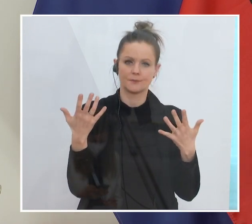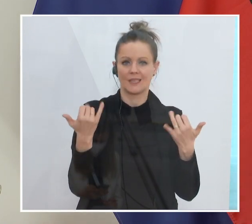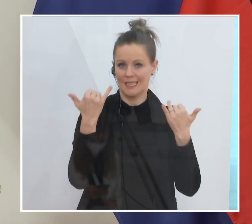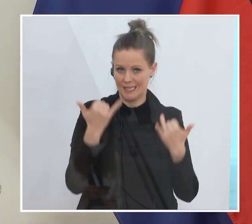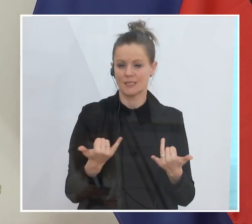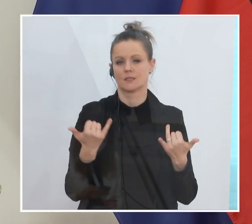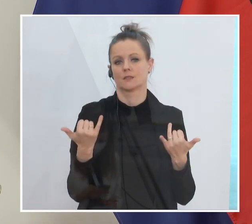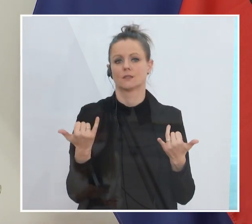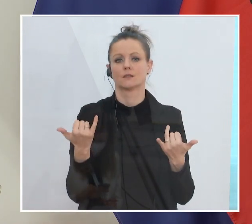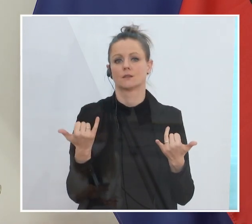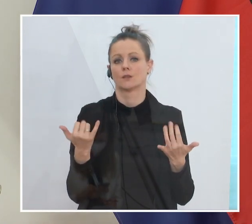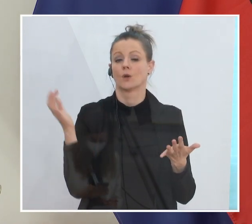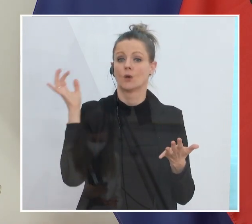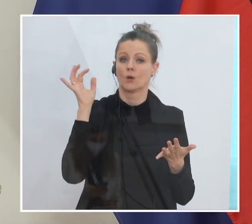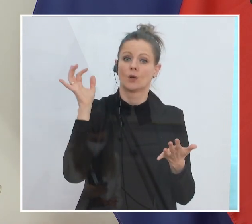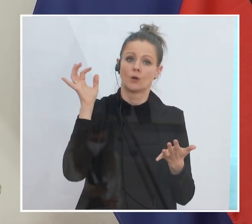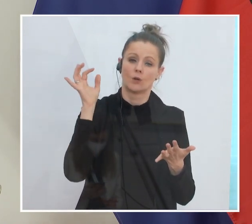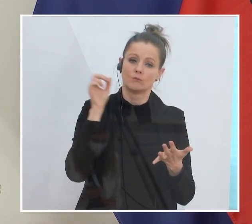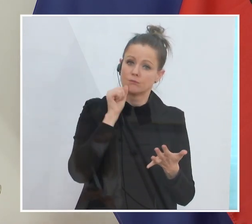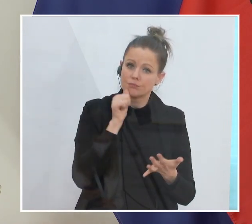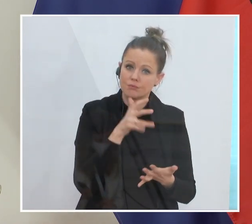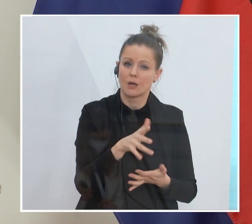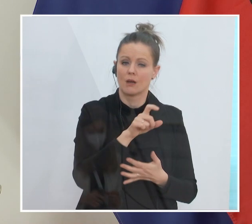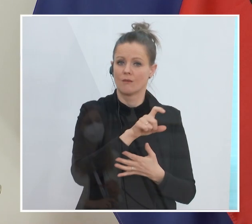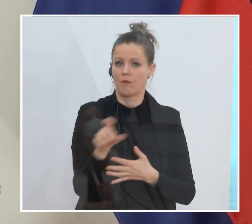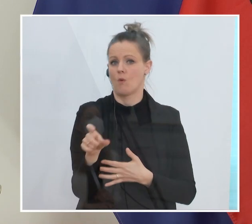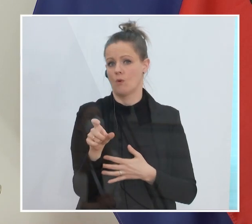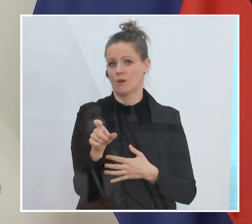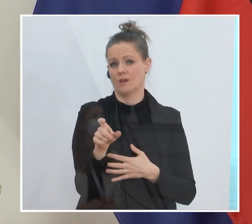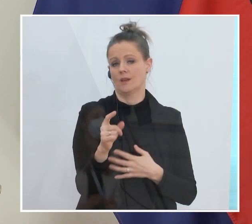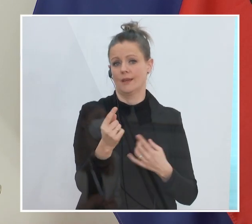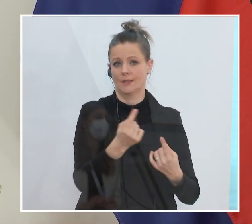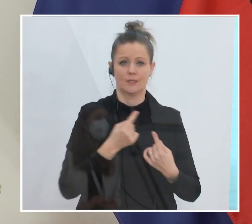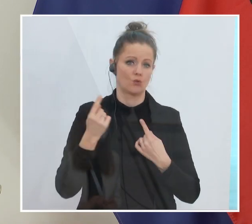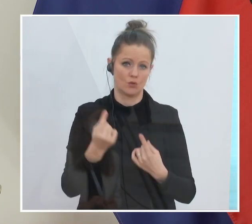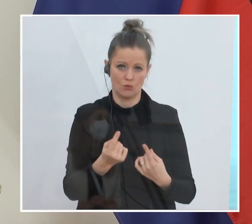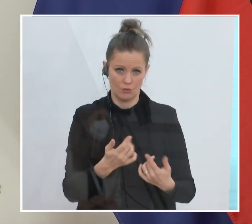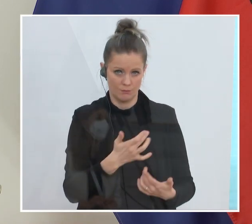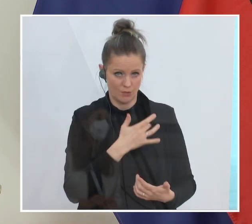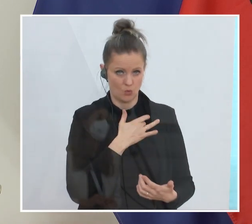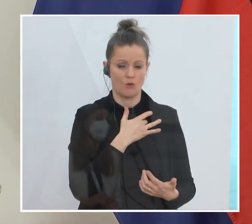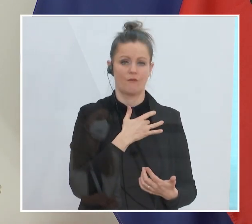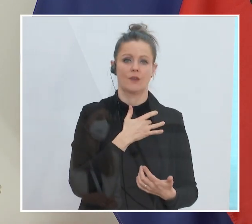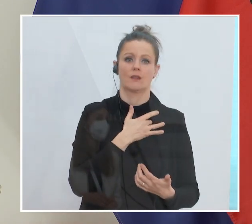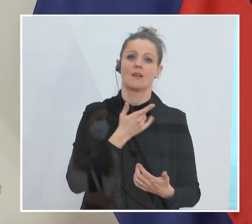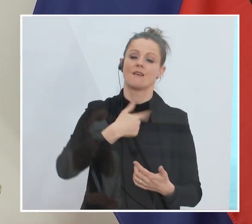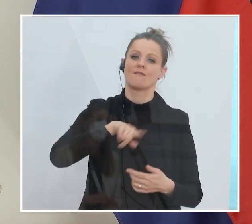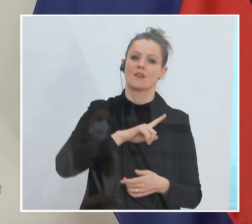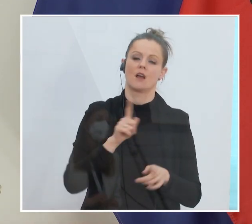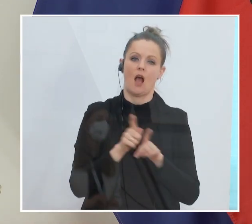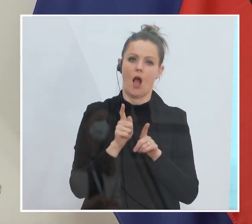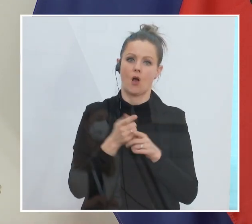auch in den nächsten Wochen sehr von der Situation betroffen sind, erhöhen wir den Ausfallsbonus.